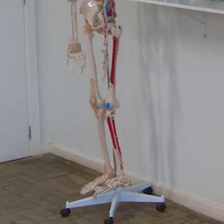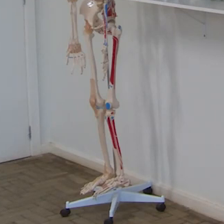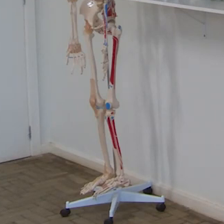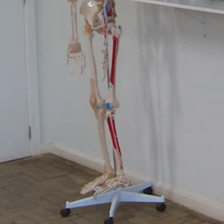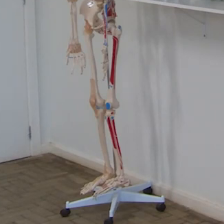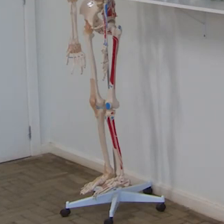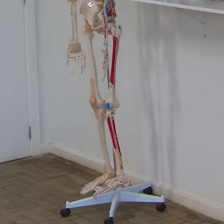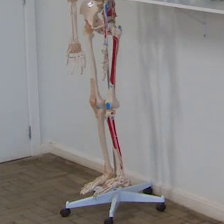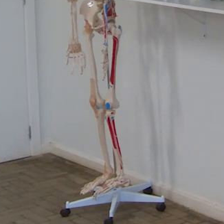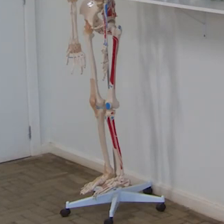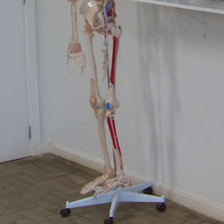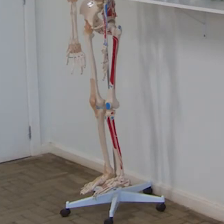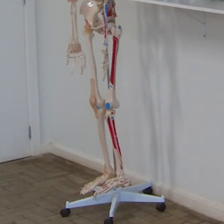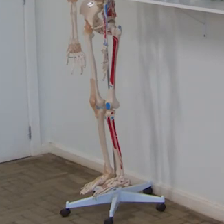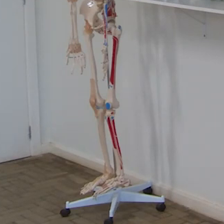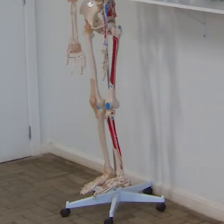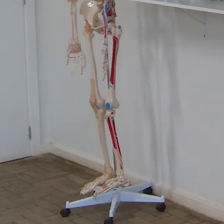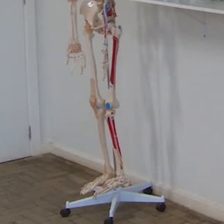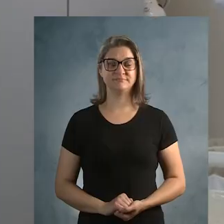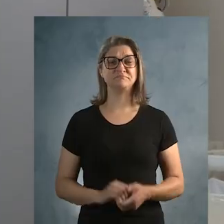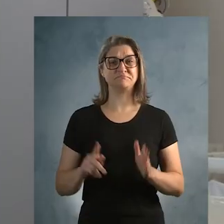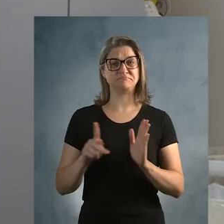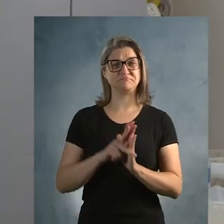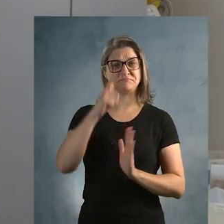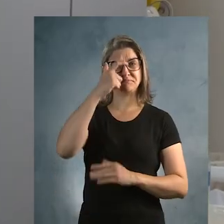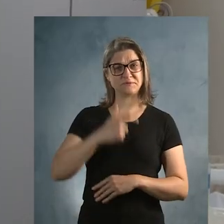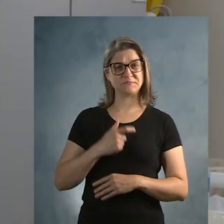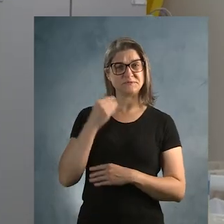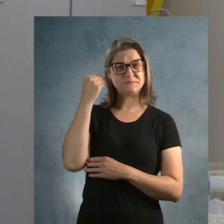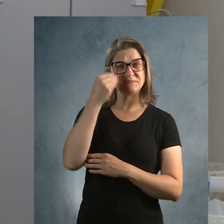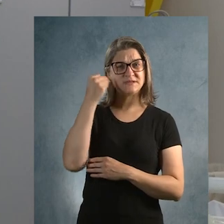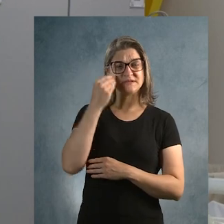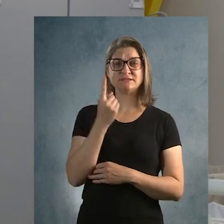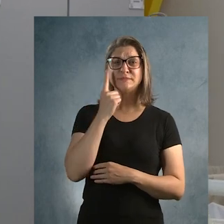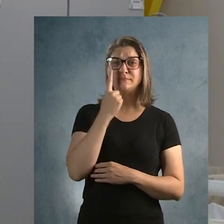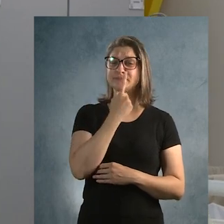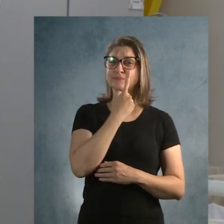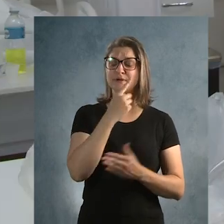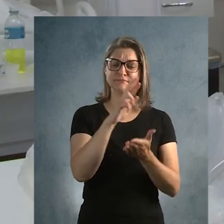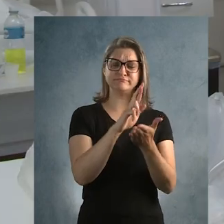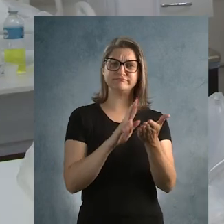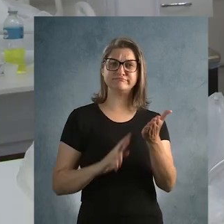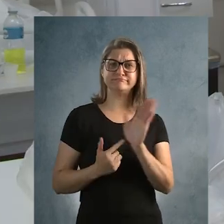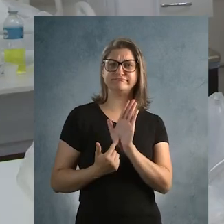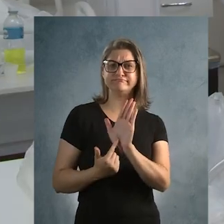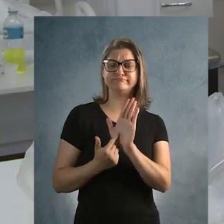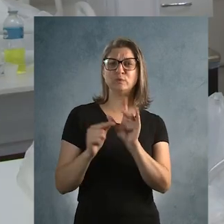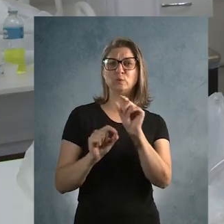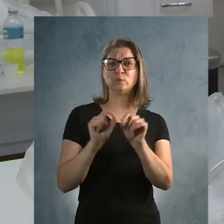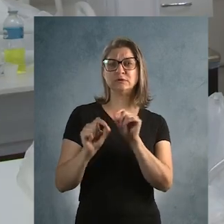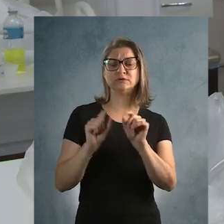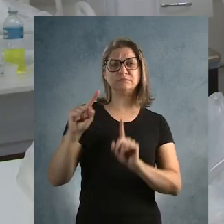não só às pessoas surdas. [Samara Wobeto]: A partir da sua própria experiência, Marcos relatou as impressões e desafios